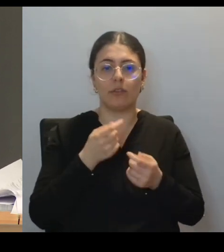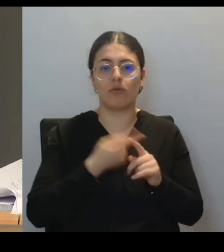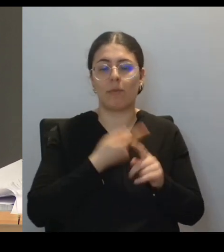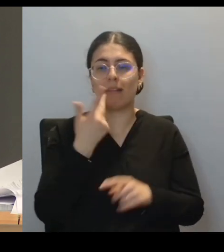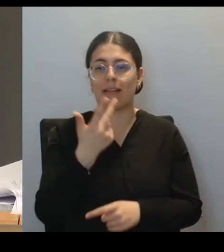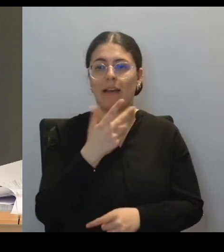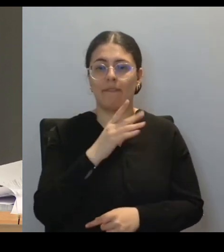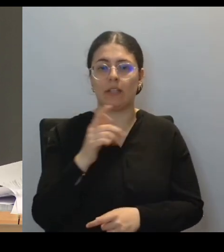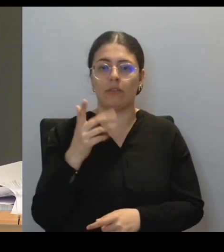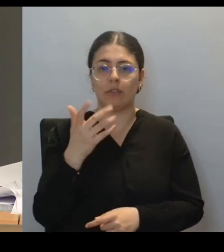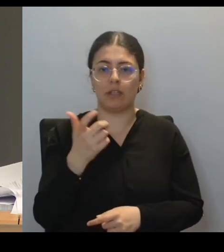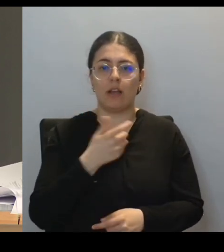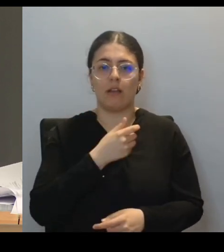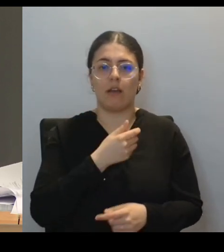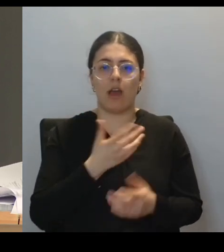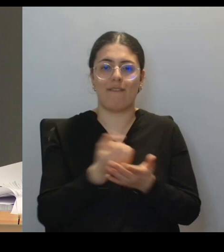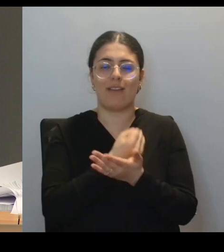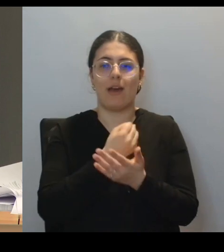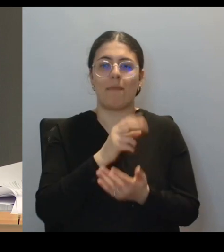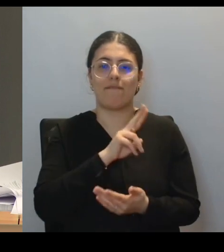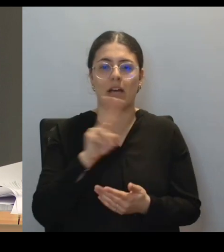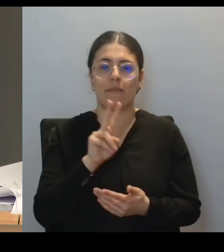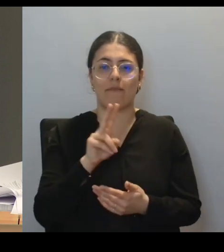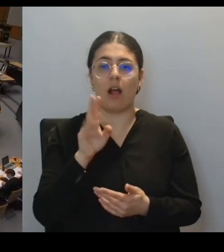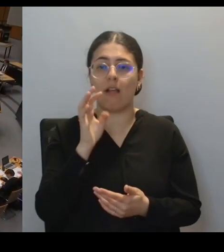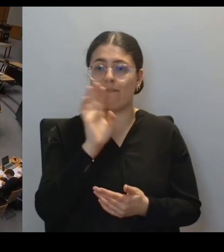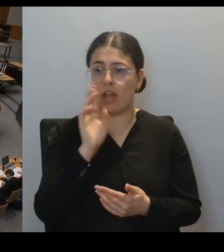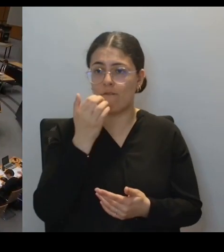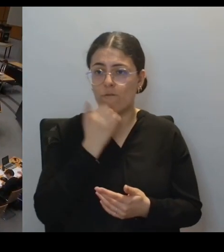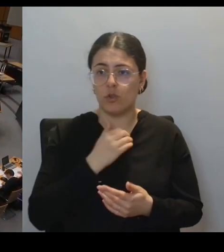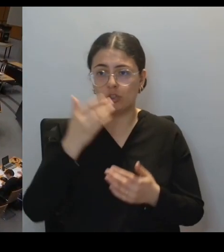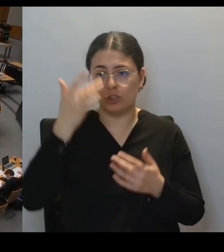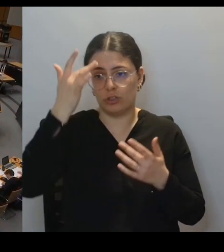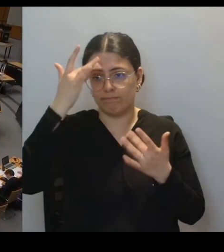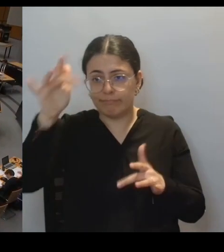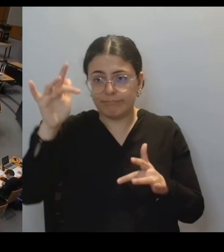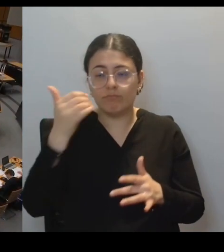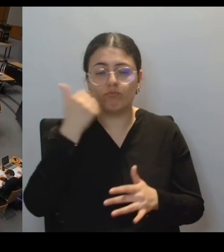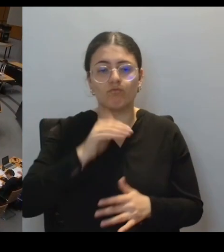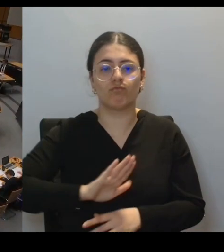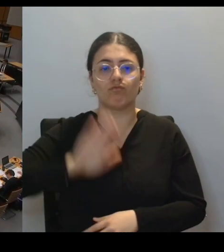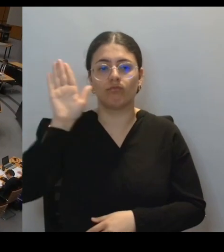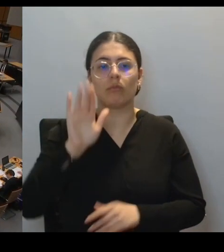ich um das Handzeichen. Das sind die Fraktion Die Linke, Bündnis 90 Die Grünen der SPD, CDU sowie